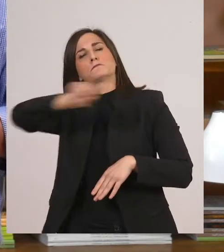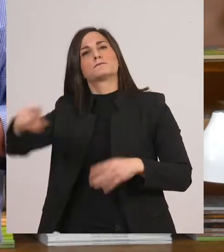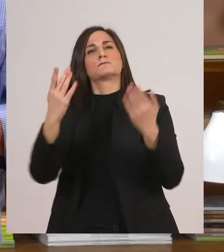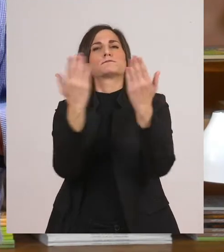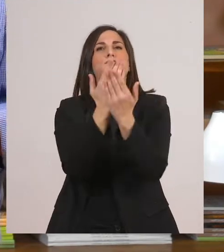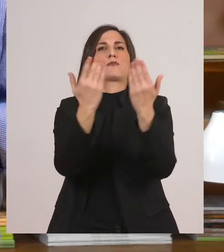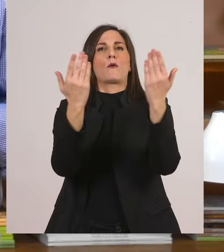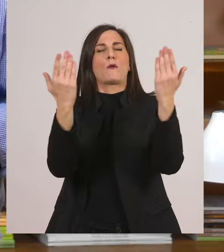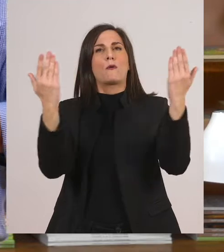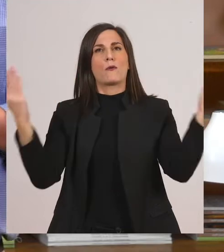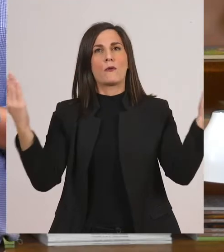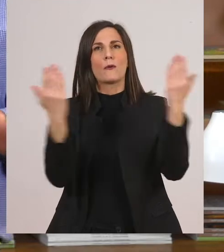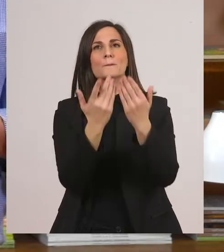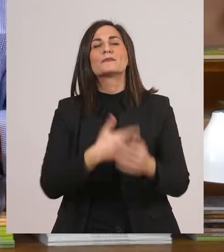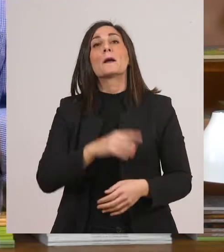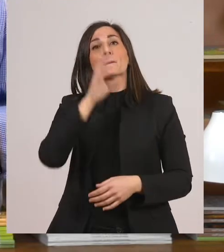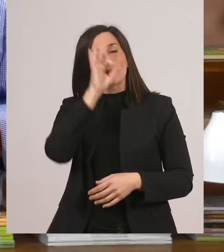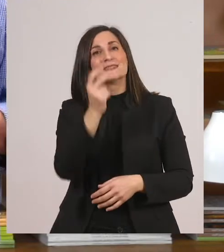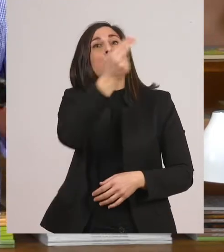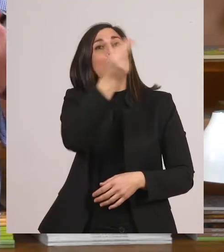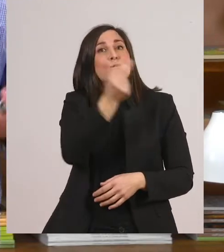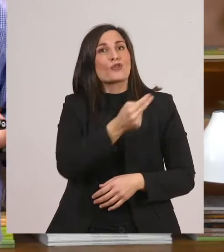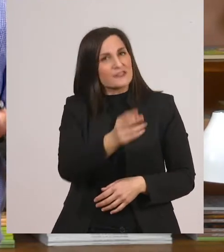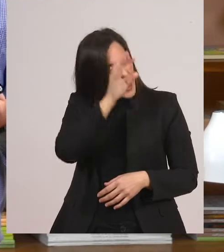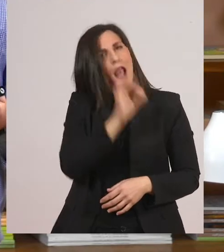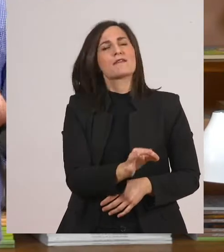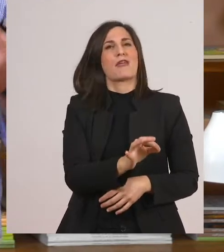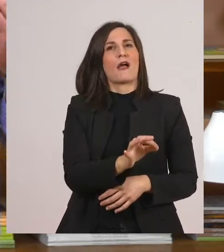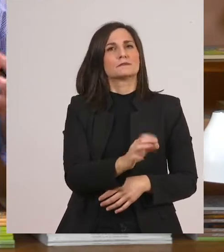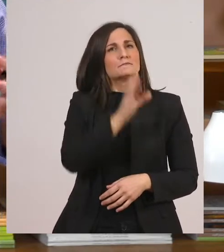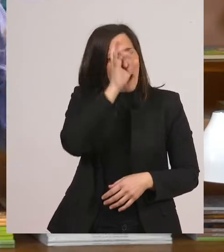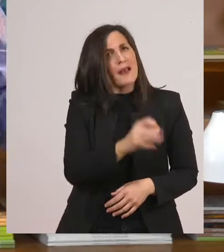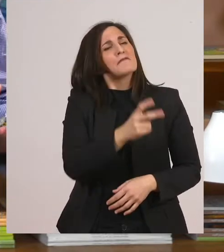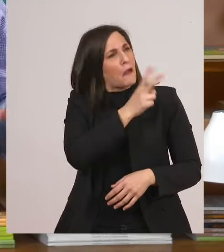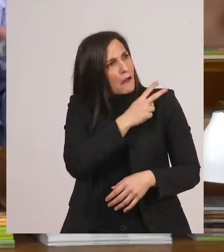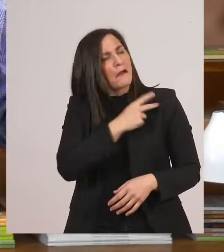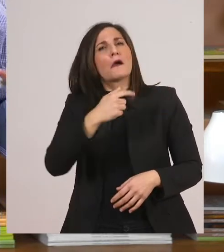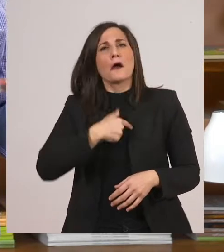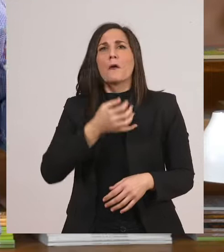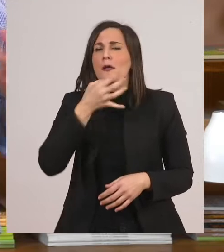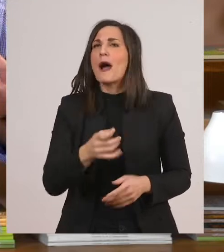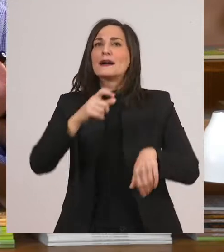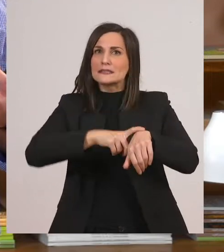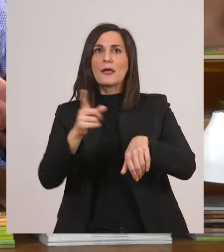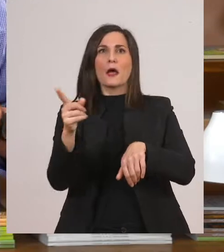ότι έλεγα ένα αληθές, ένα επιχείρημα που είχε αληθείς προκείμενες, δηλαδή προτάσεις που ήταν αληθινές, όντως κάθε φορά που έκανα έτσι,